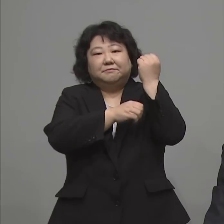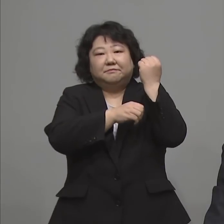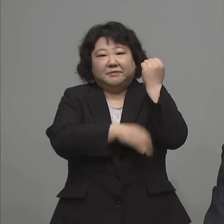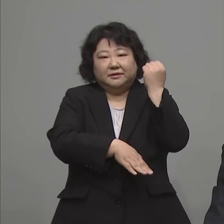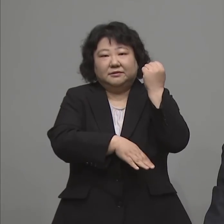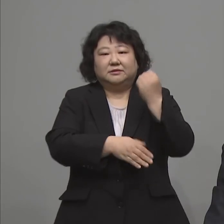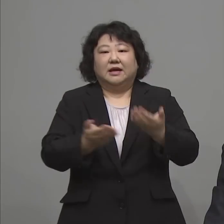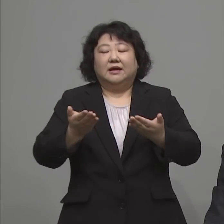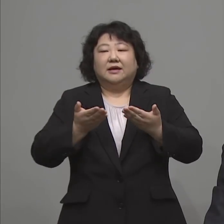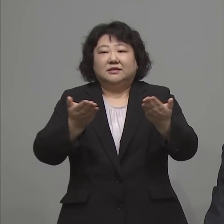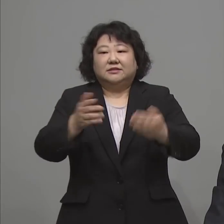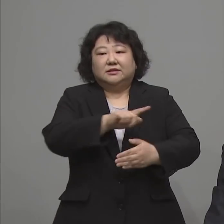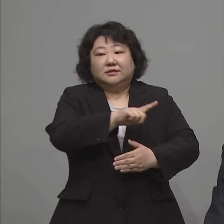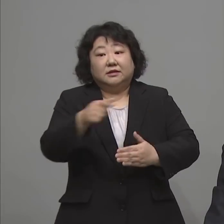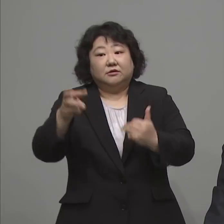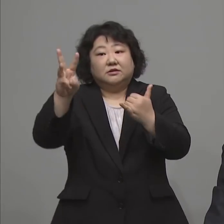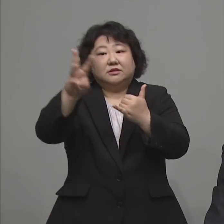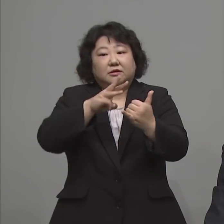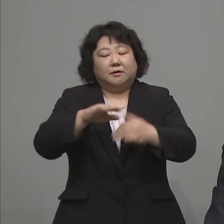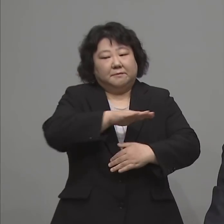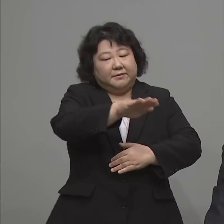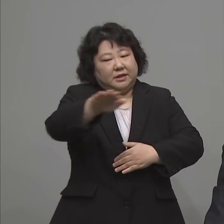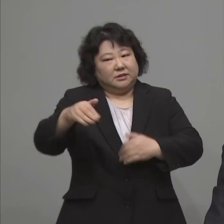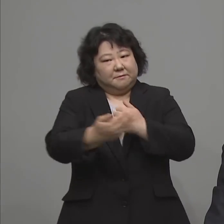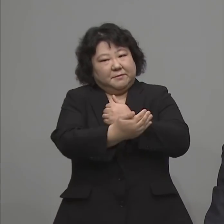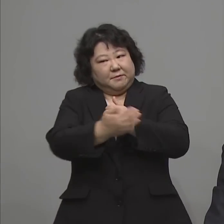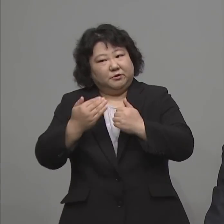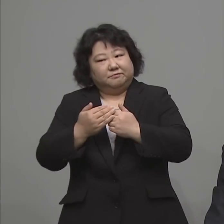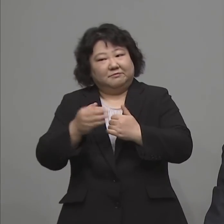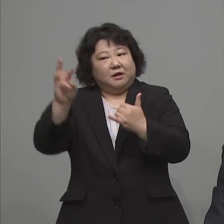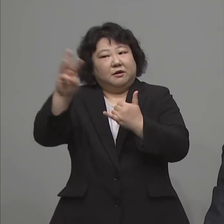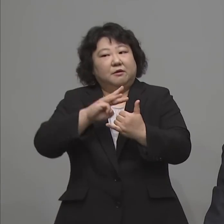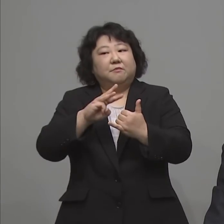地震などの災害から県民を守る 防災